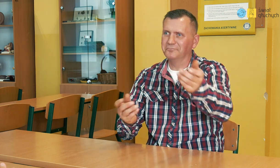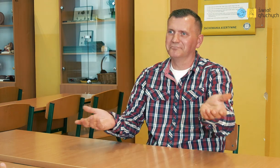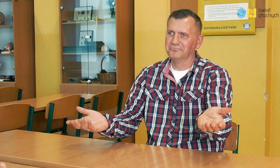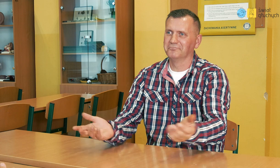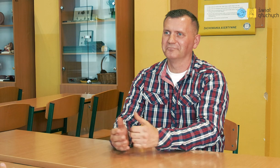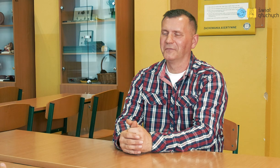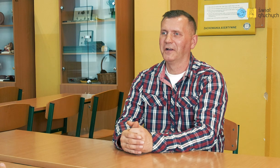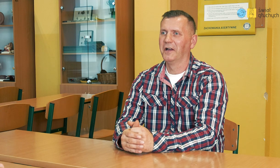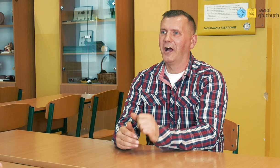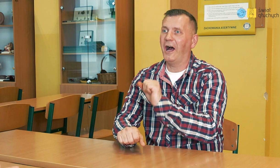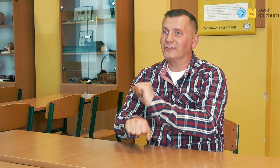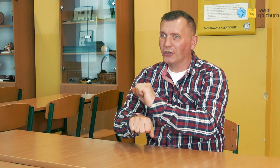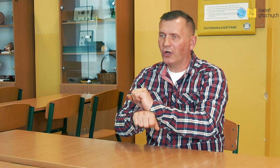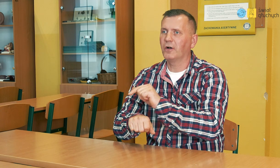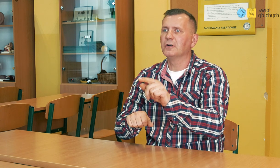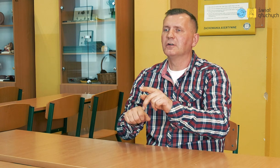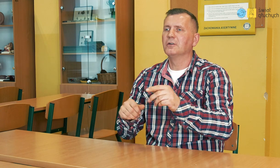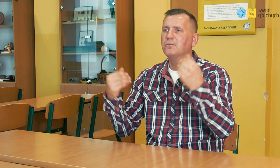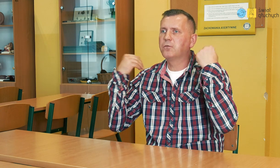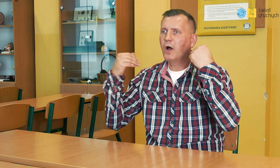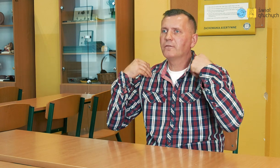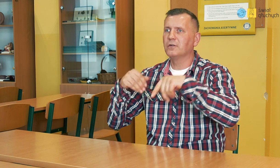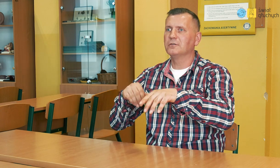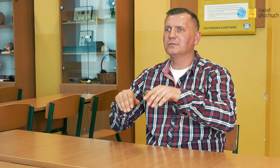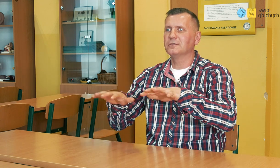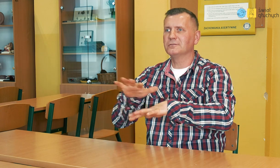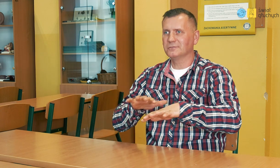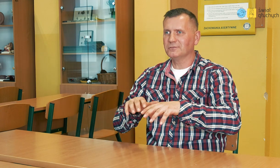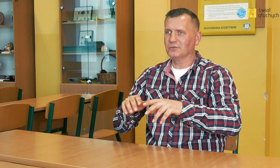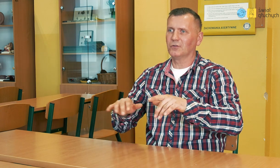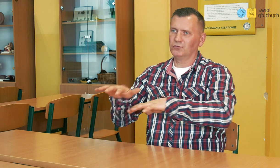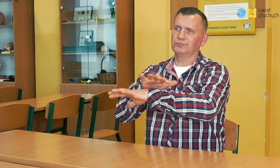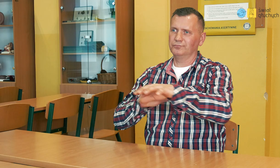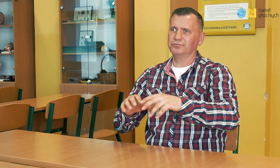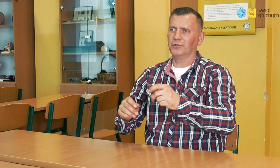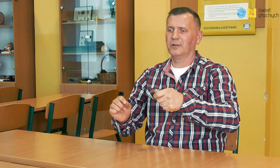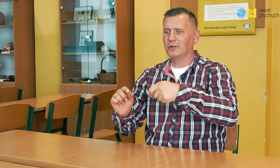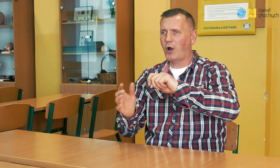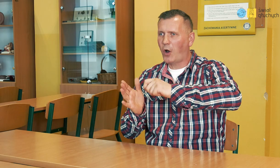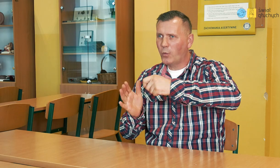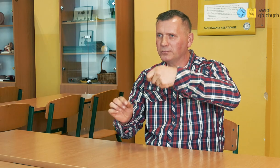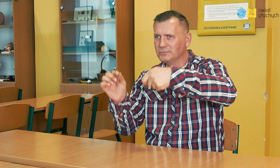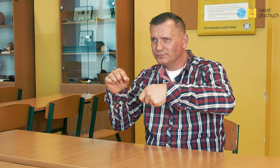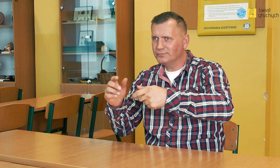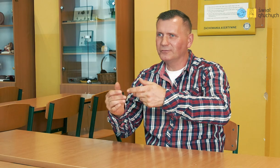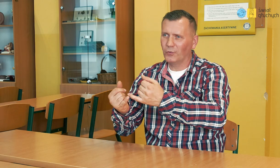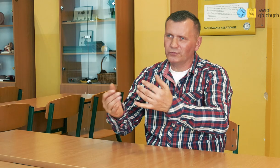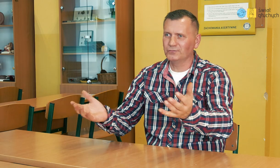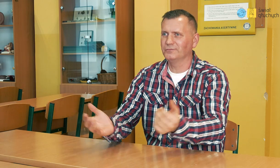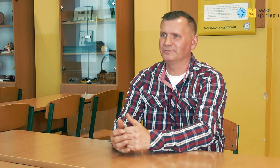Andrzejki zawsze odbywały się na sali gimnastycznej, laliśmy wosk przez klucz.